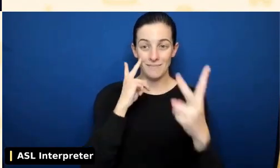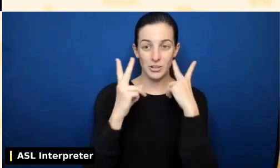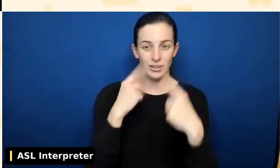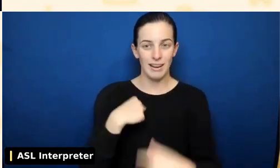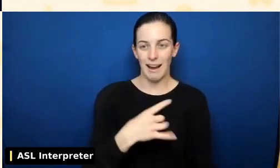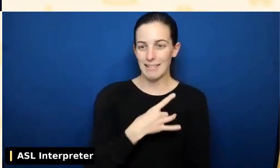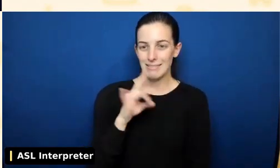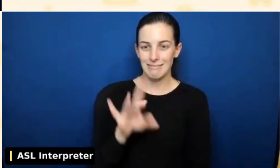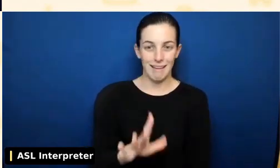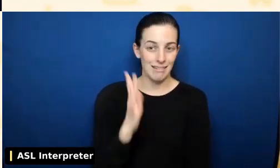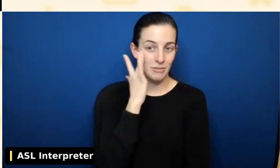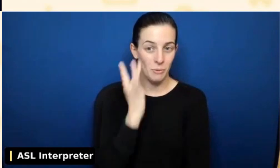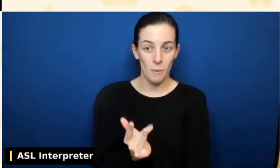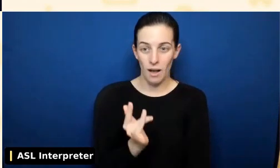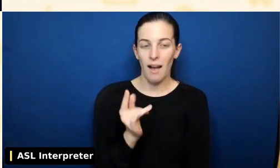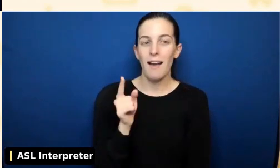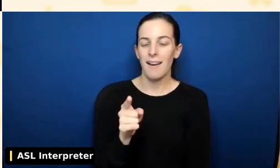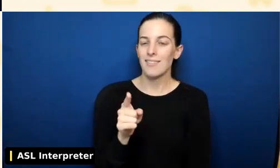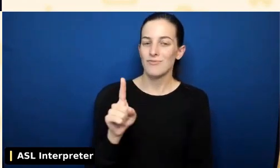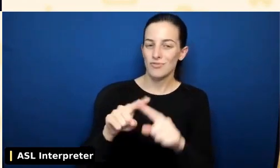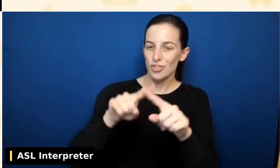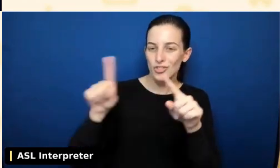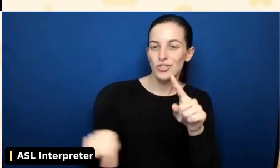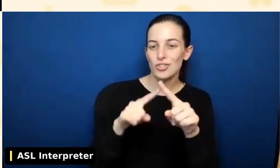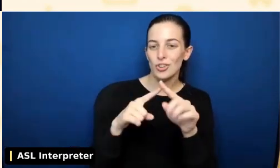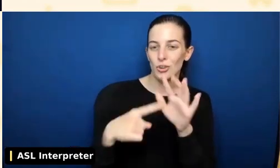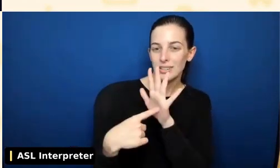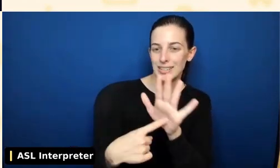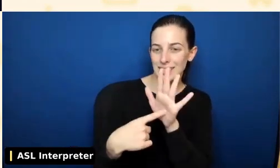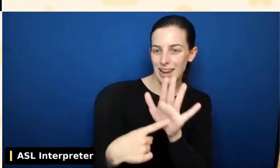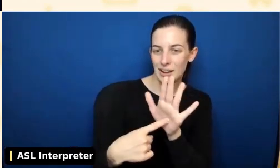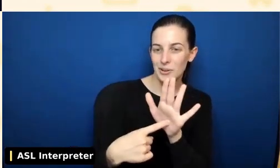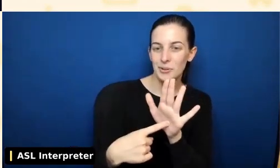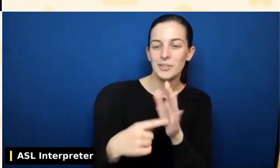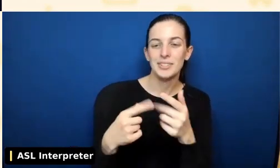porque el indicador circular está en la dirección opuesta